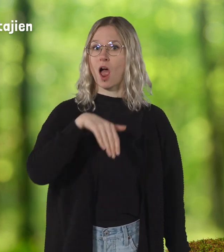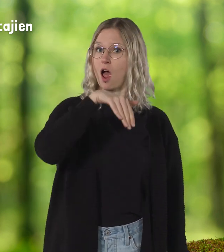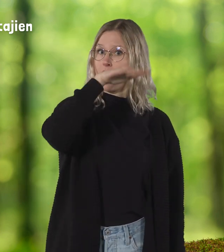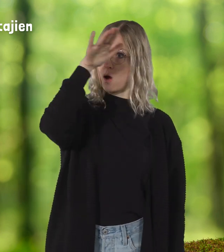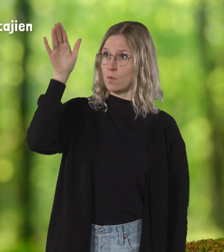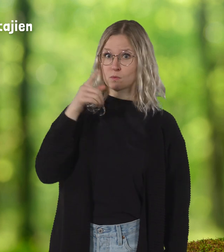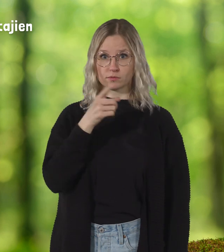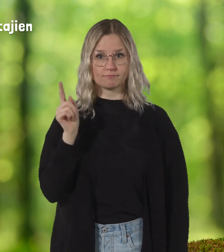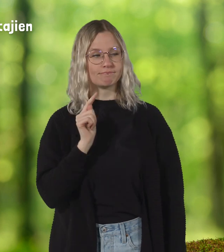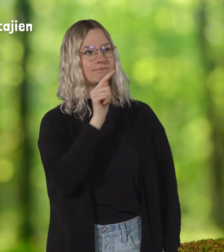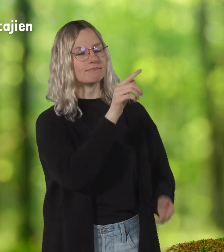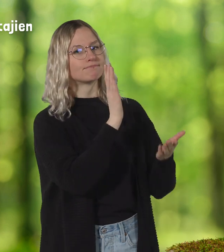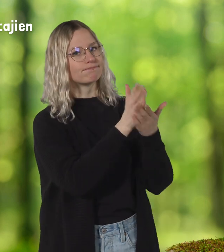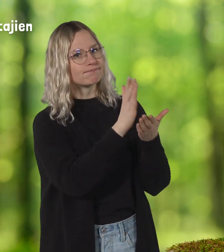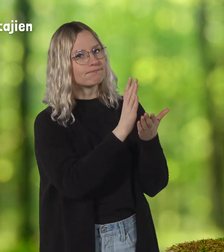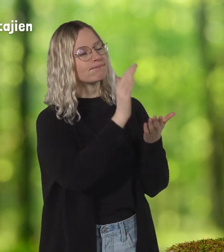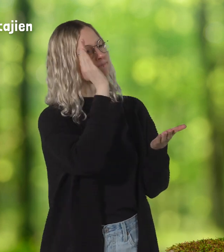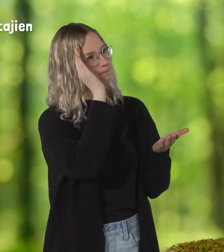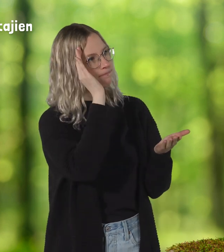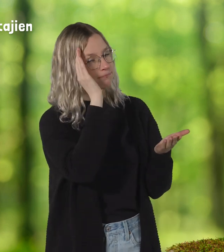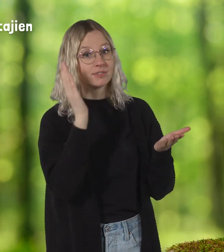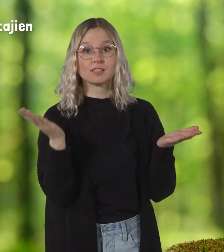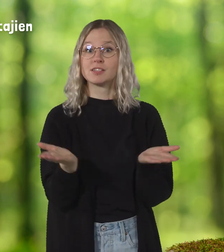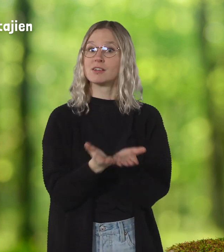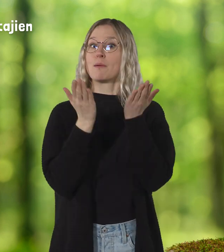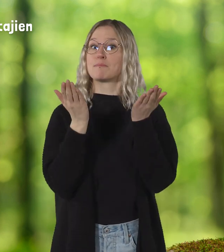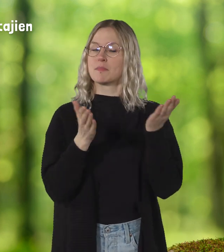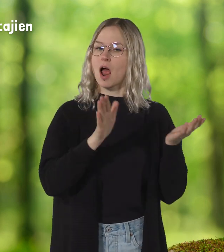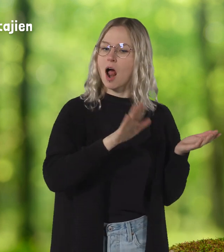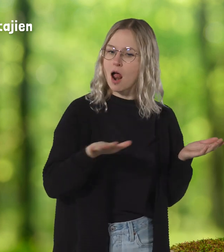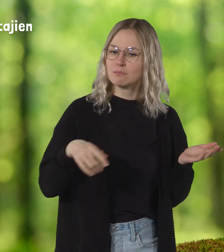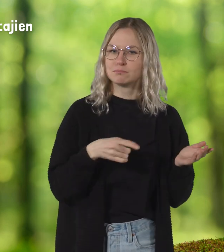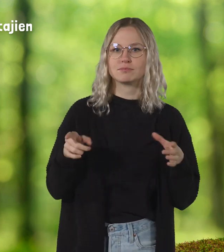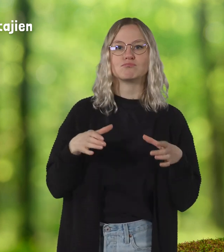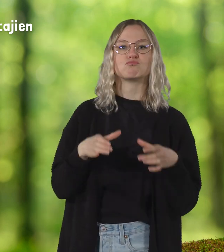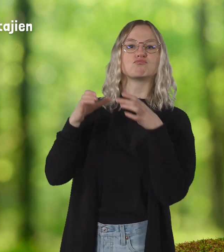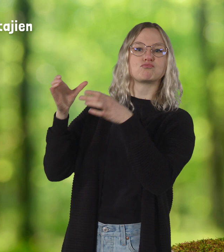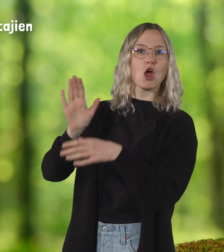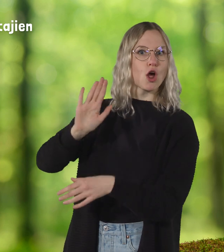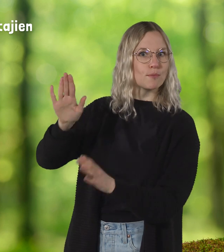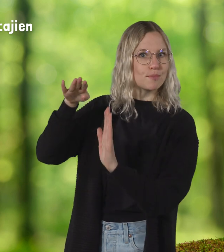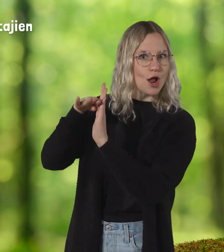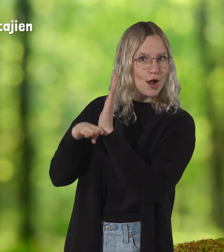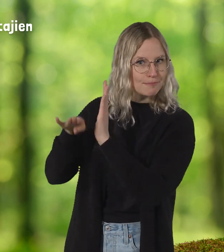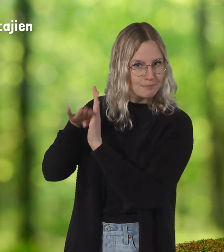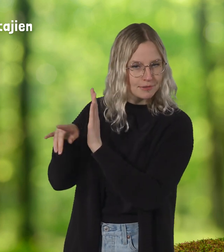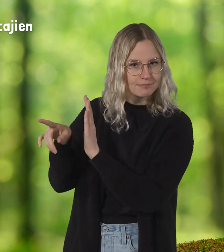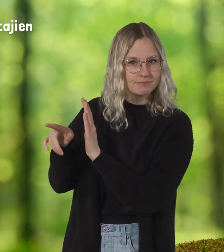Lapsille on omaa ohjattua ohjelmaa aikuisten luentojen ajan.